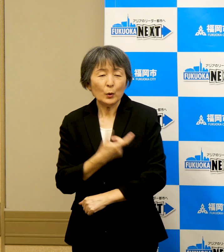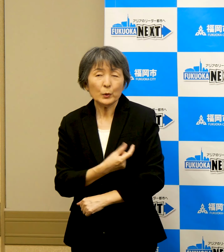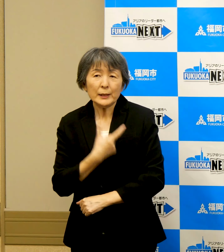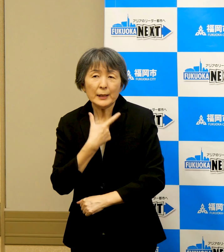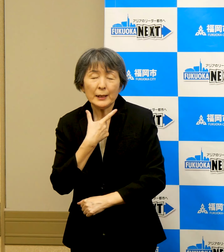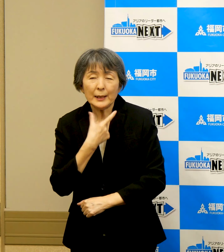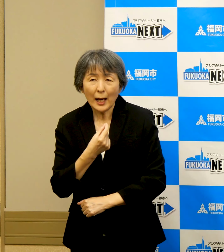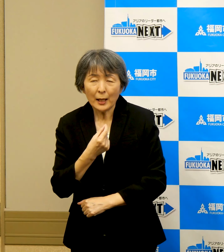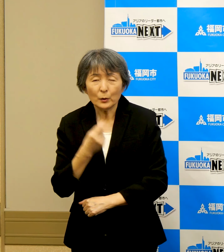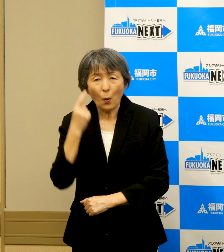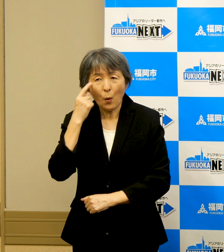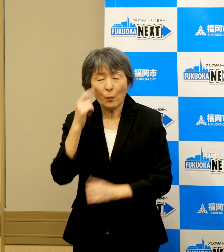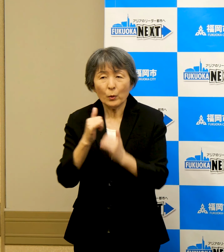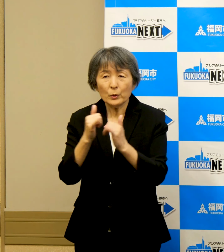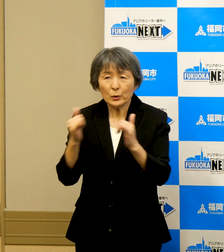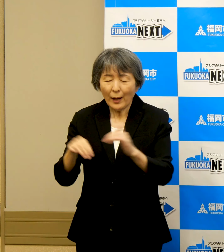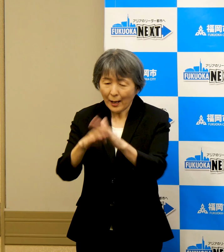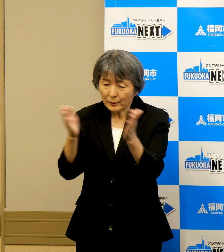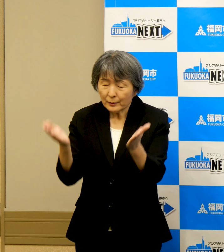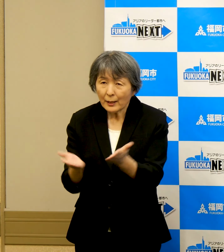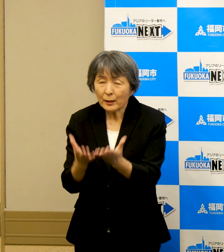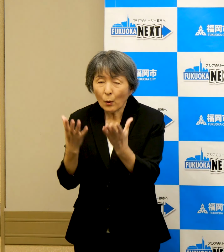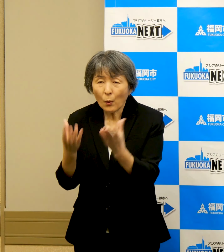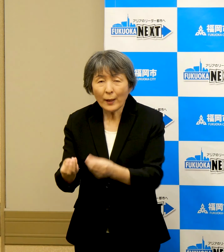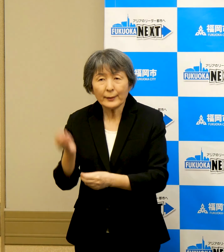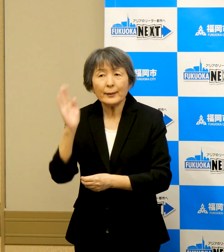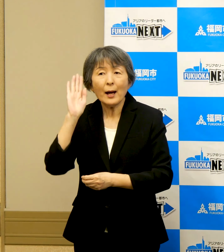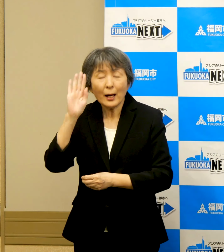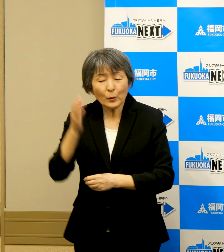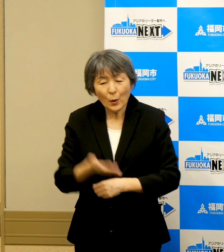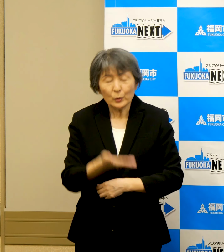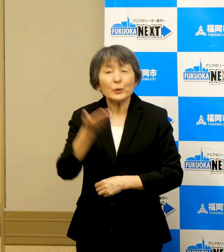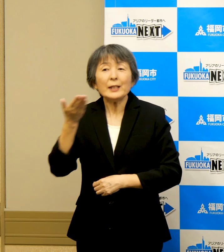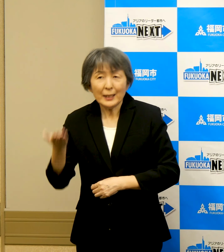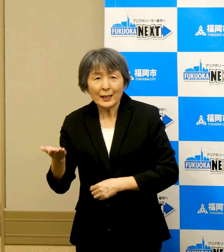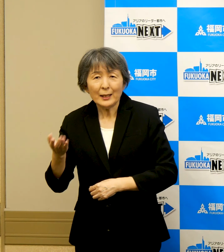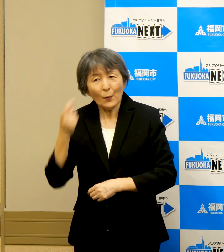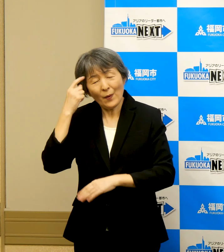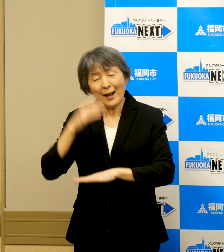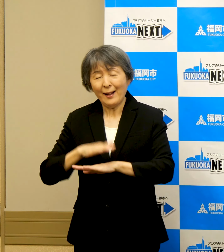ある程度打ち終わった段階以降が 次のフェーズなのかなと思います